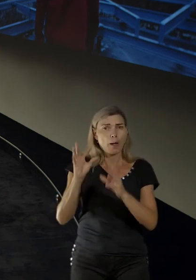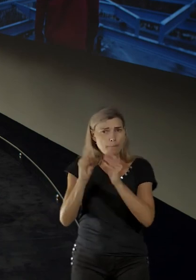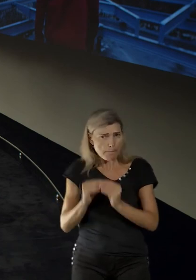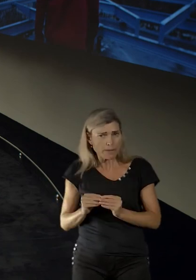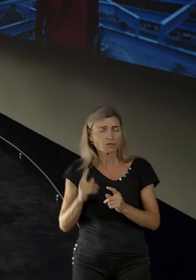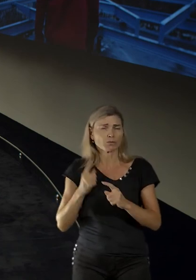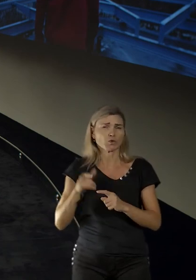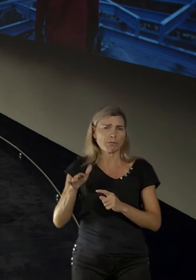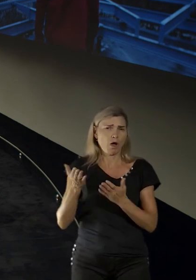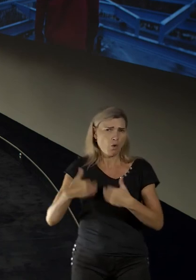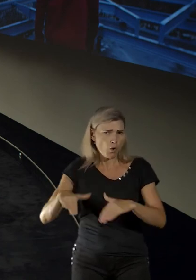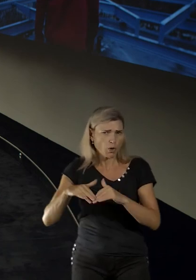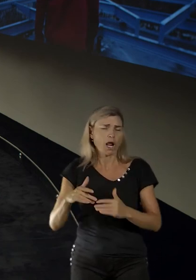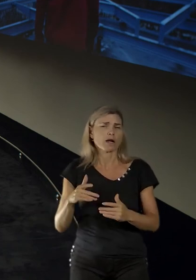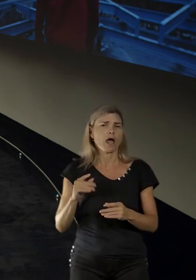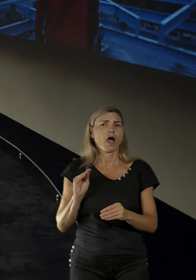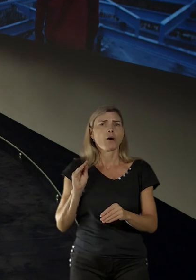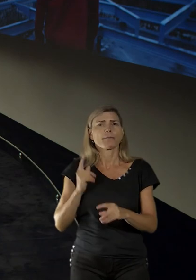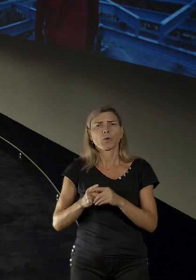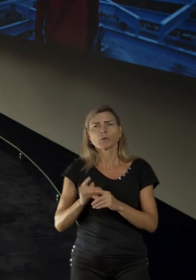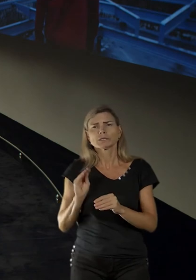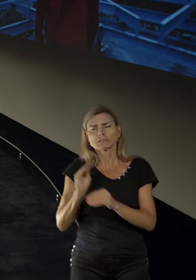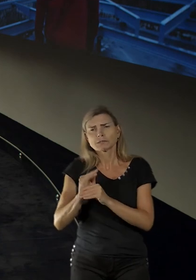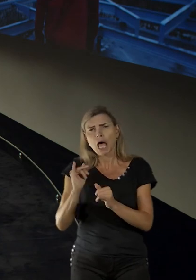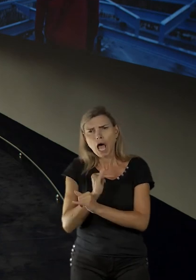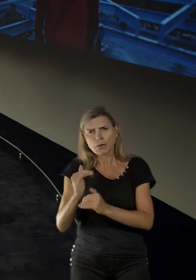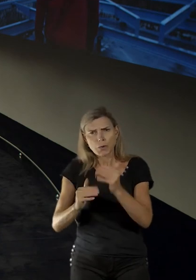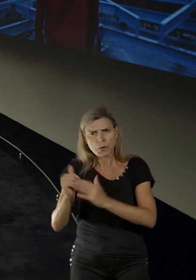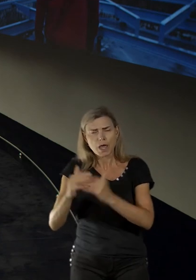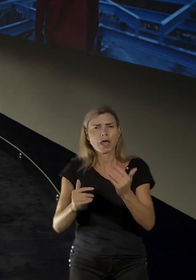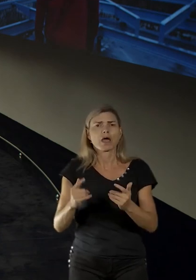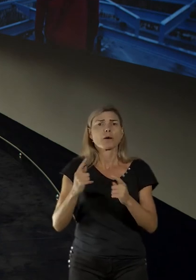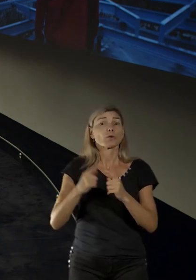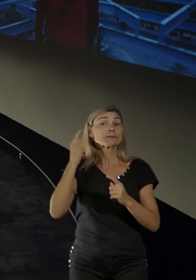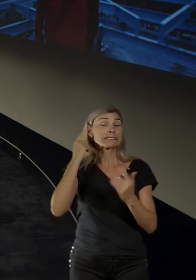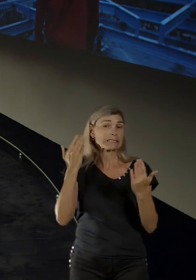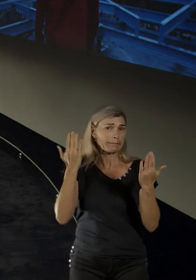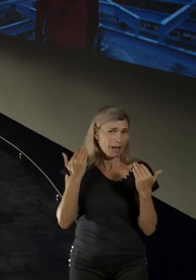Například u sídlišť ještě rozšířením, tím parkem ve volné zástavbě.